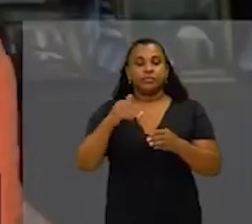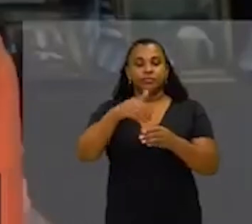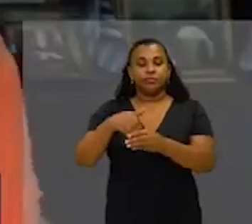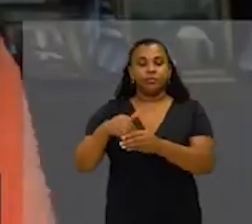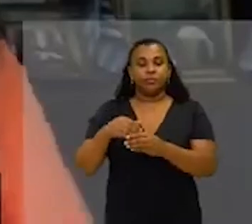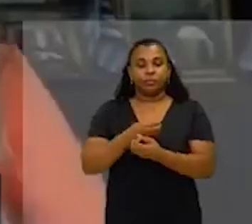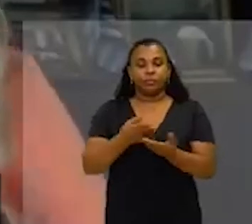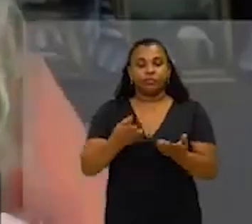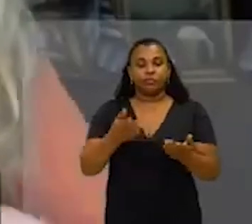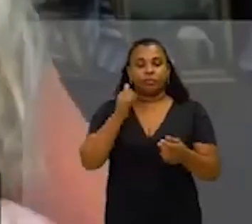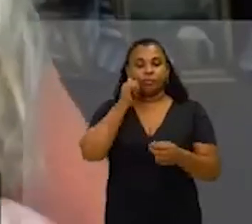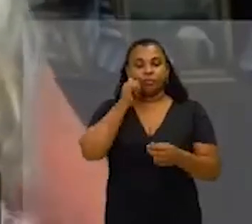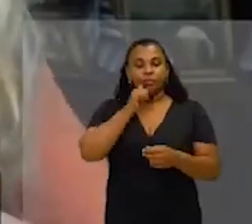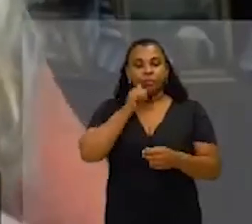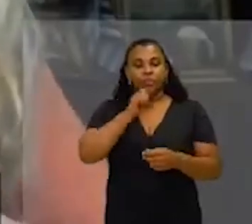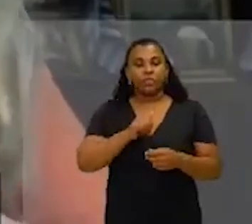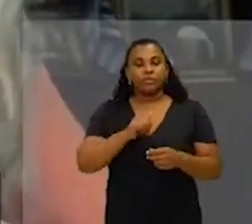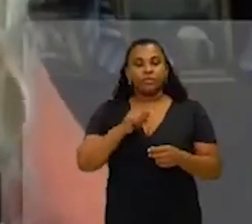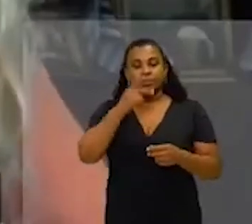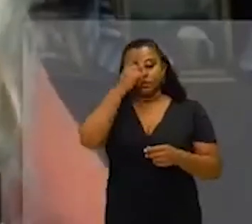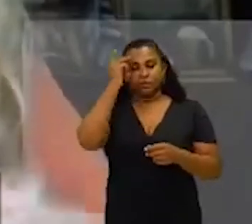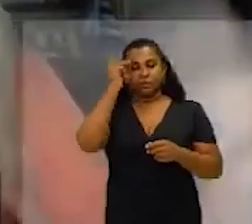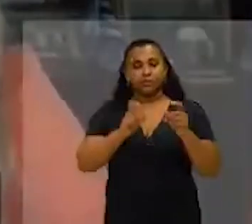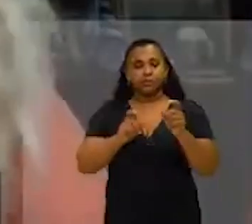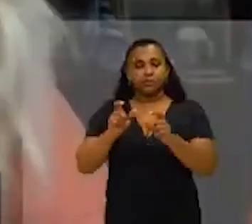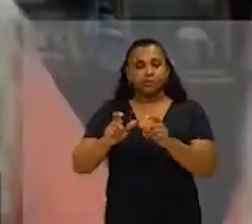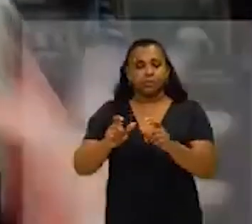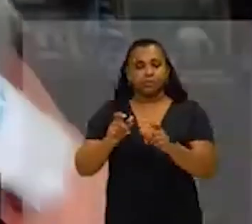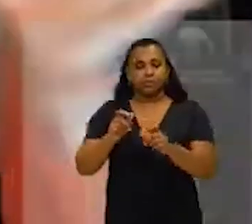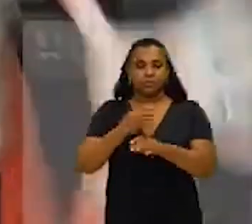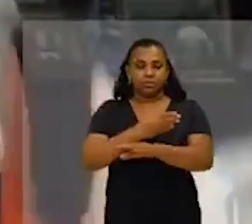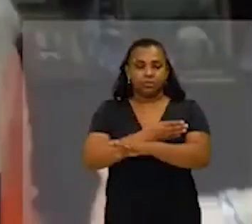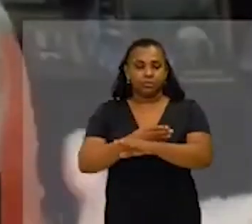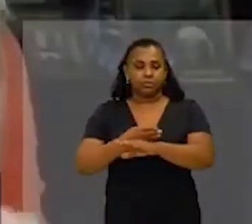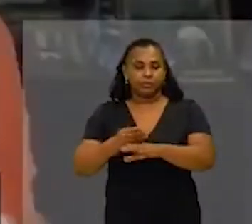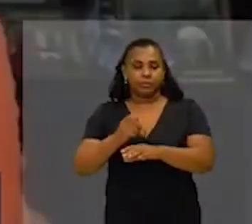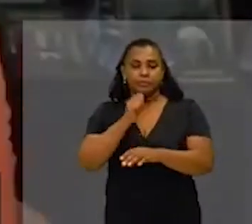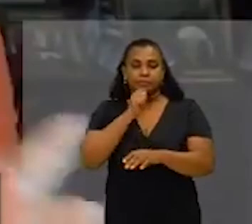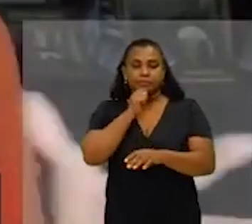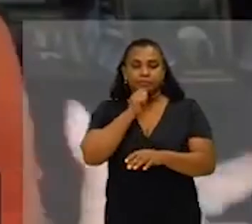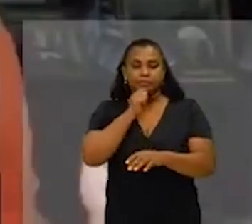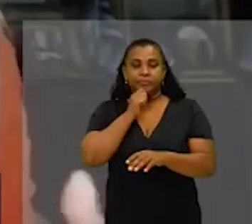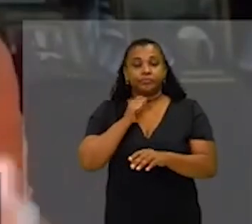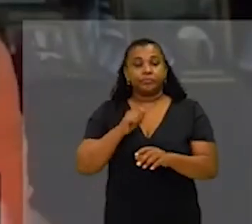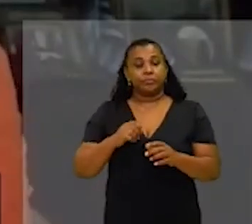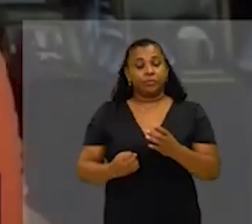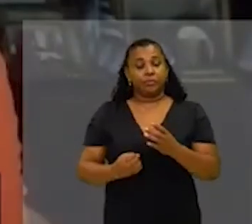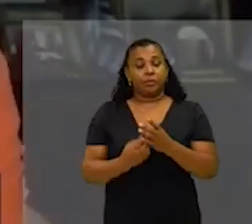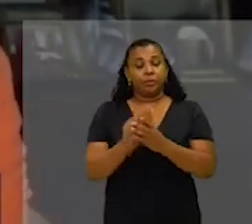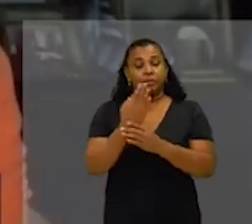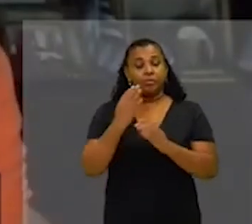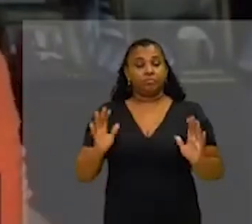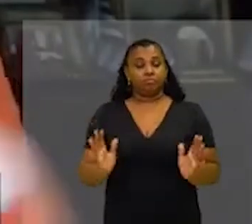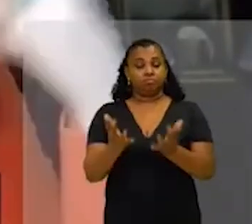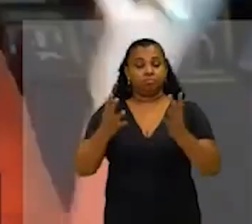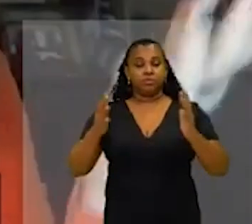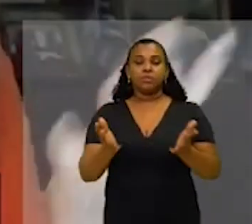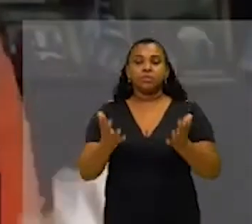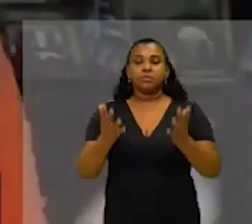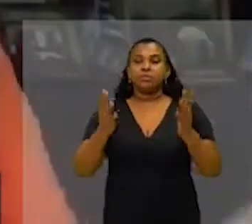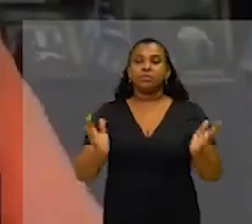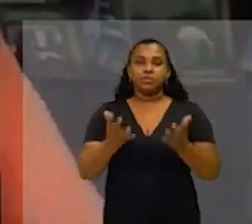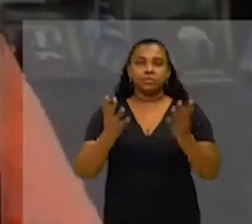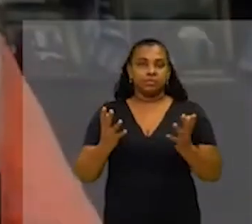mulheres e as pessoas não-brancas ou seja criamos aqui um incentivo né uma a somada à exigência